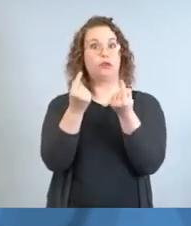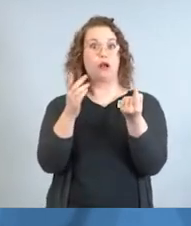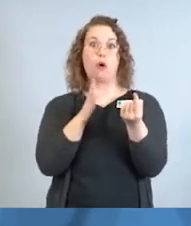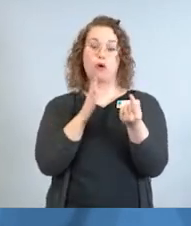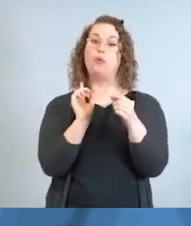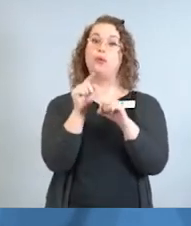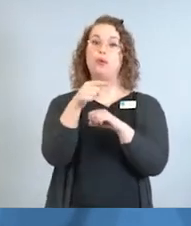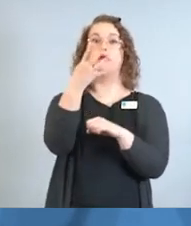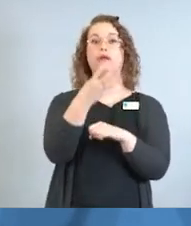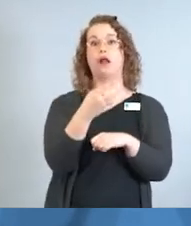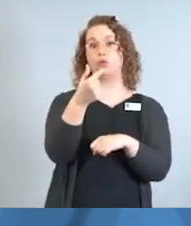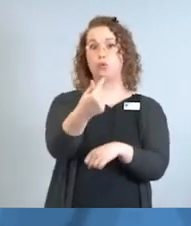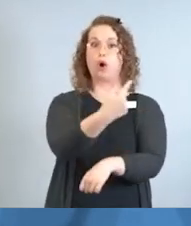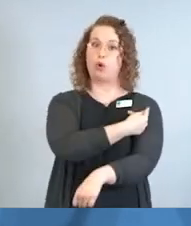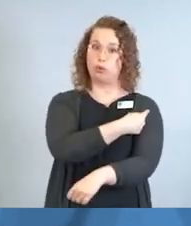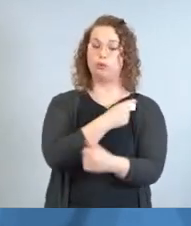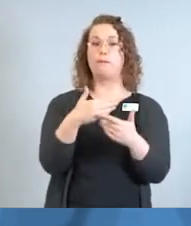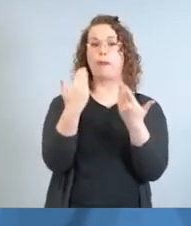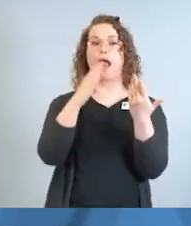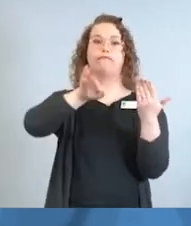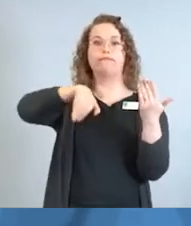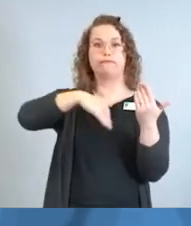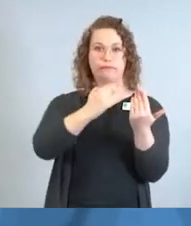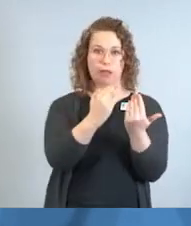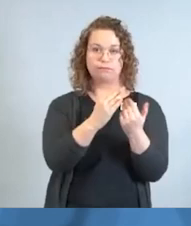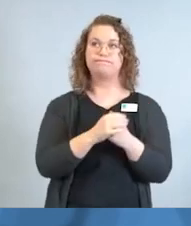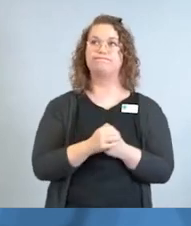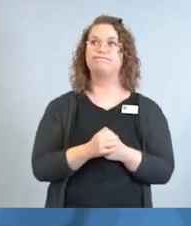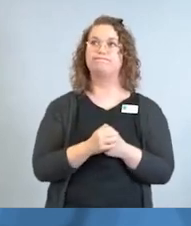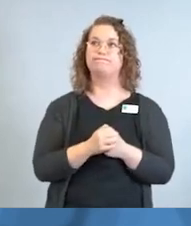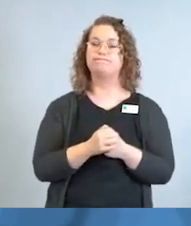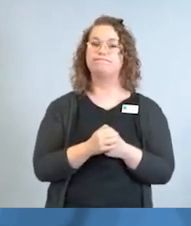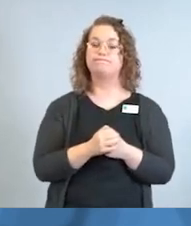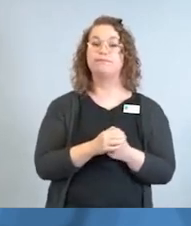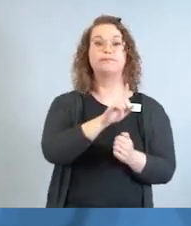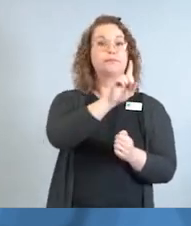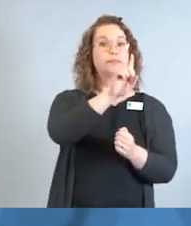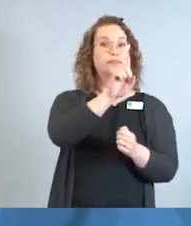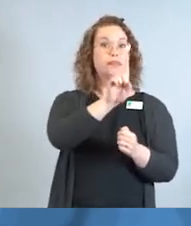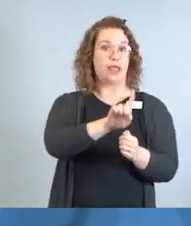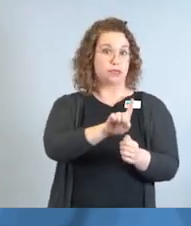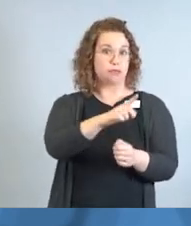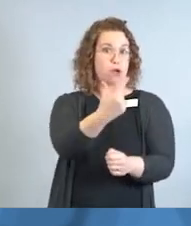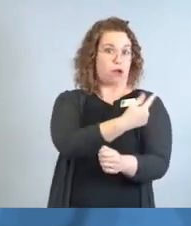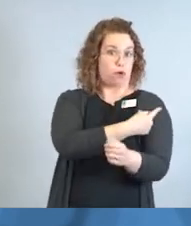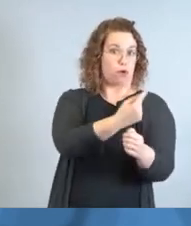Tässä näkyvät annetut rokotemäärät ensimmäisen annoksen kohdalta rokotevalmisteittain.